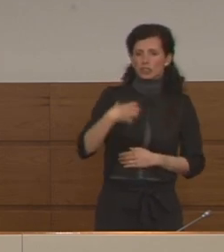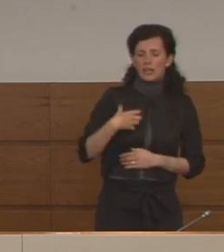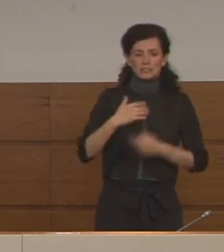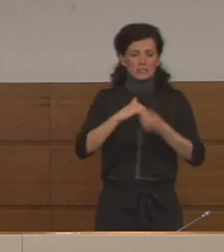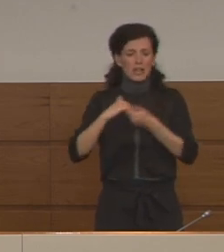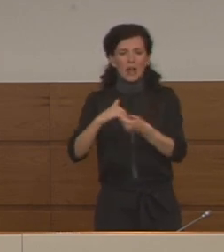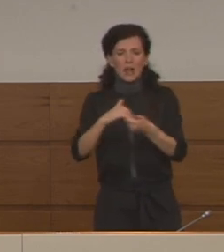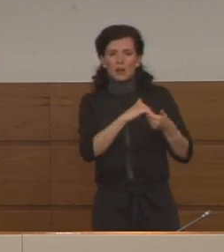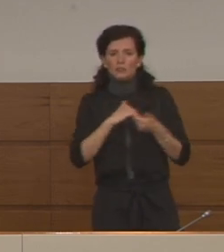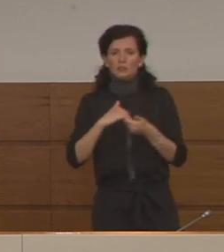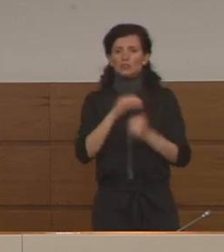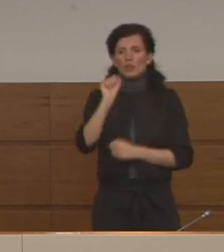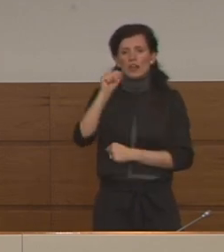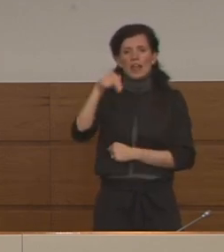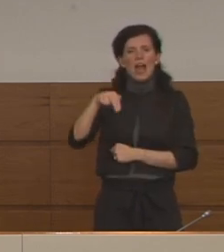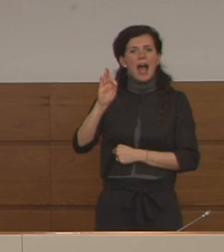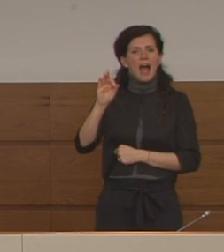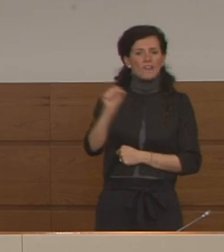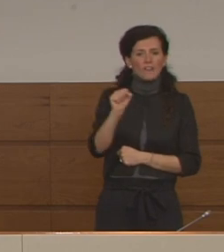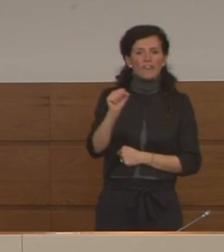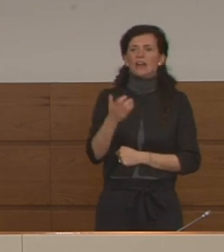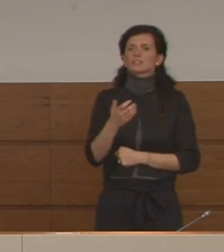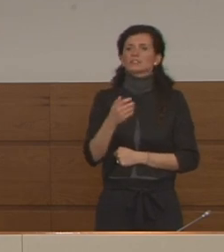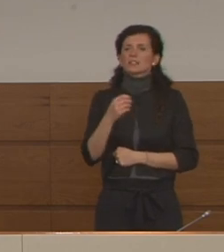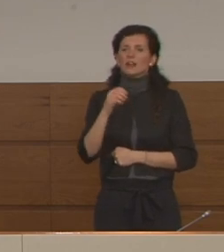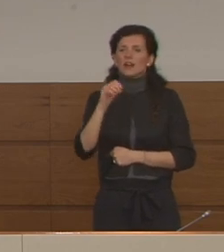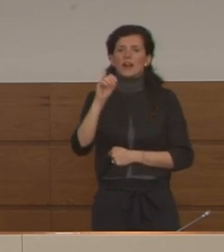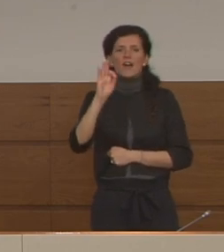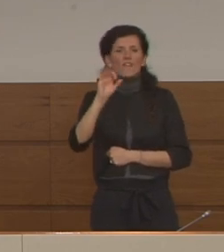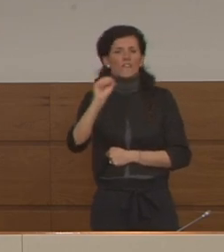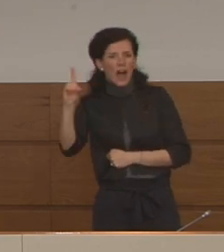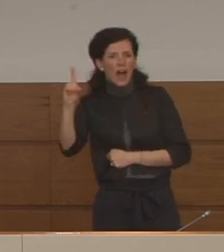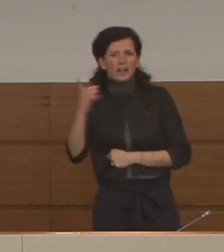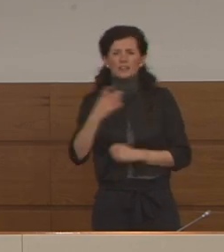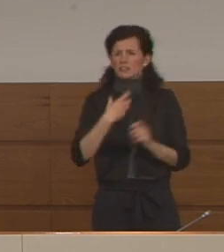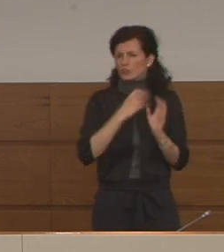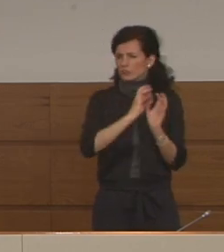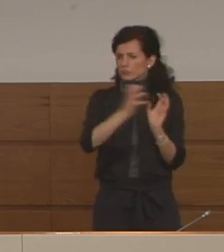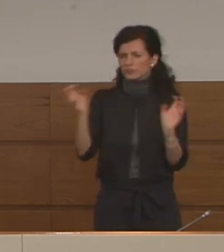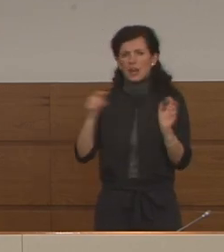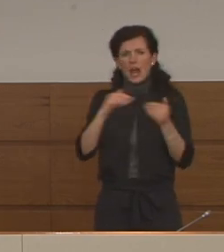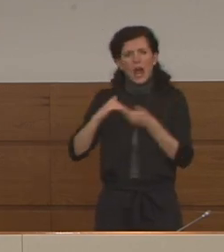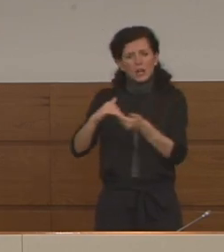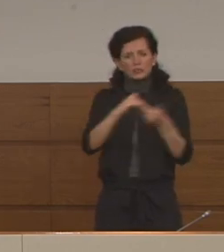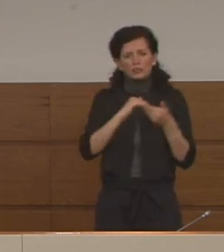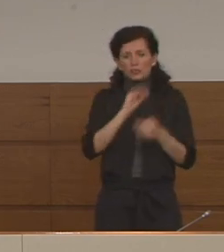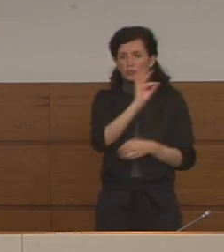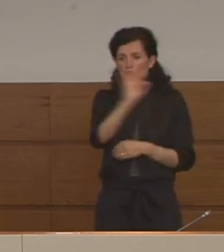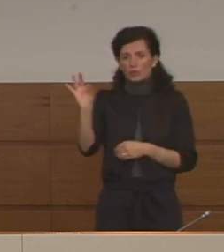l'Aias, la Fand... Soprattutto, e me lo diceva Romeo stamattina,